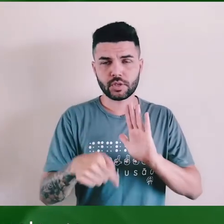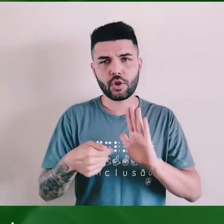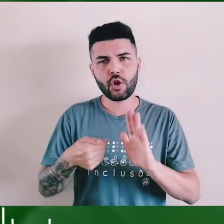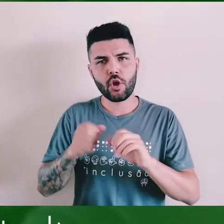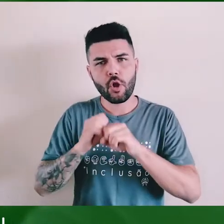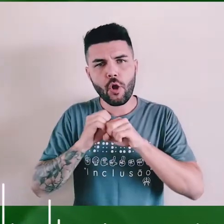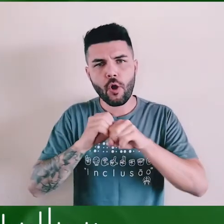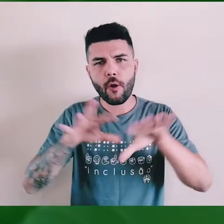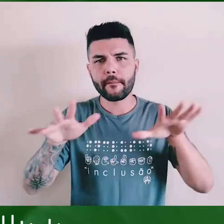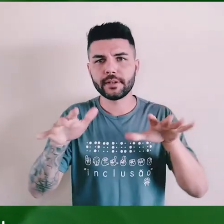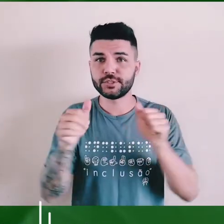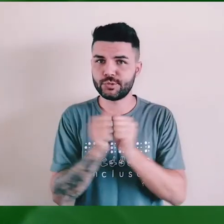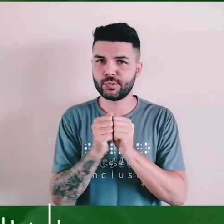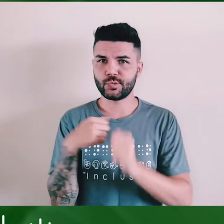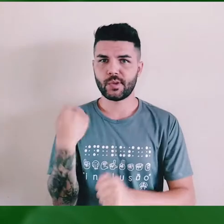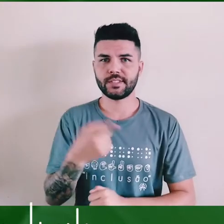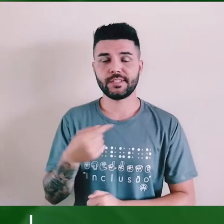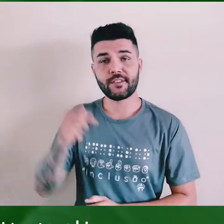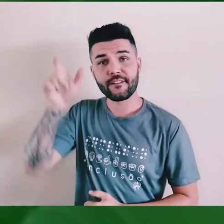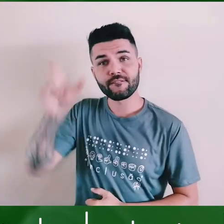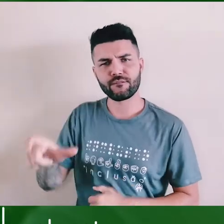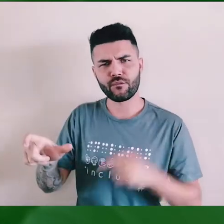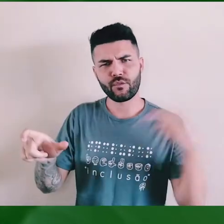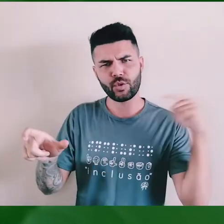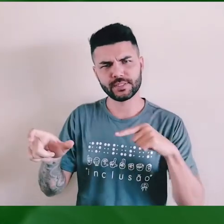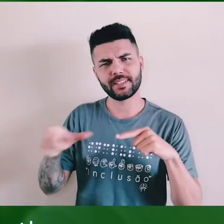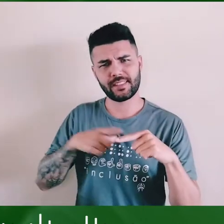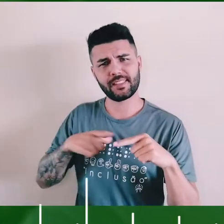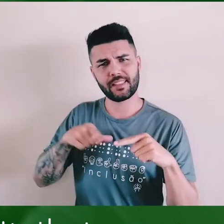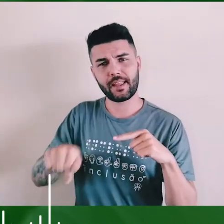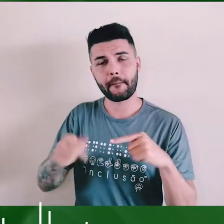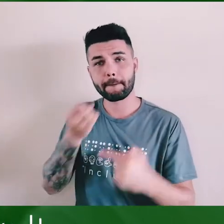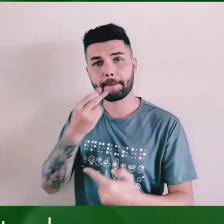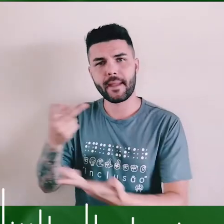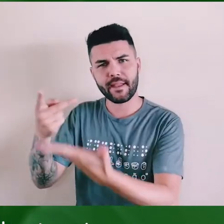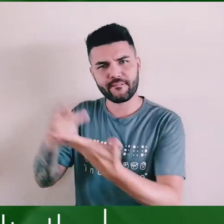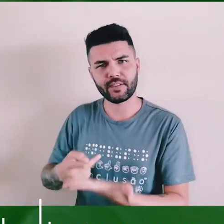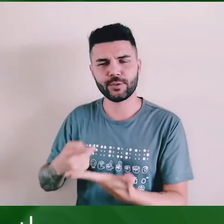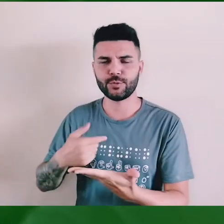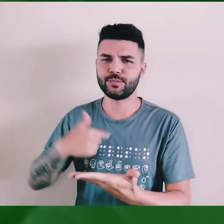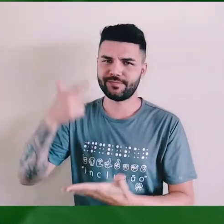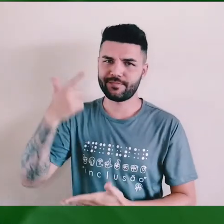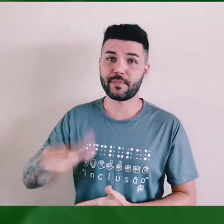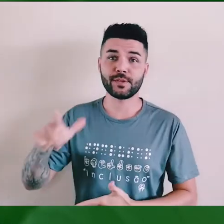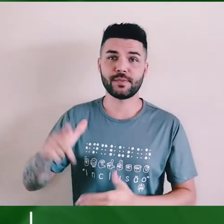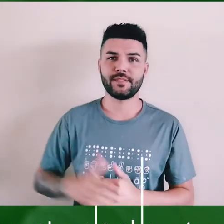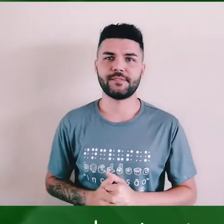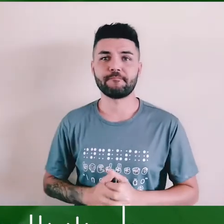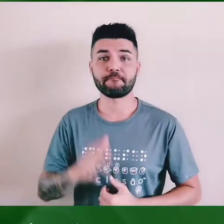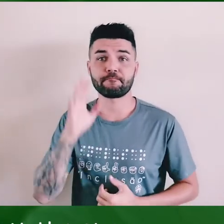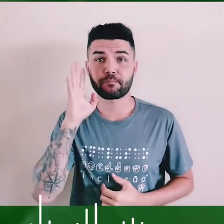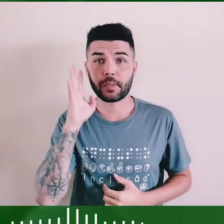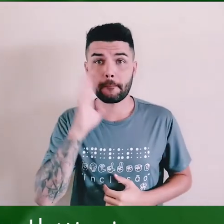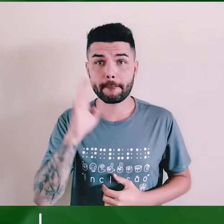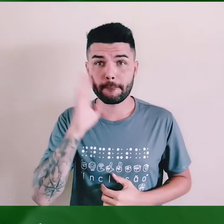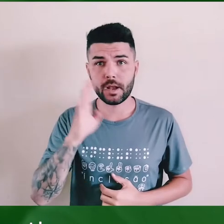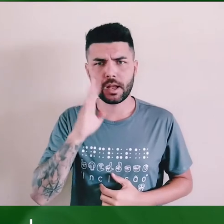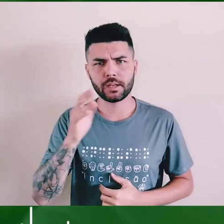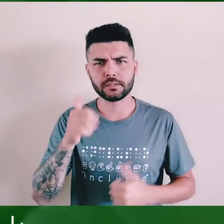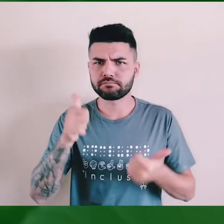certeza você é uma dessas pessoas que tem uma história muito bacana, então seja bem